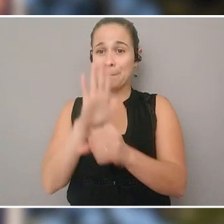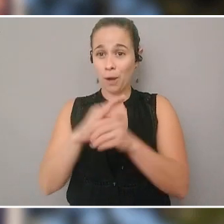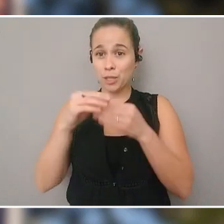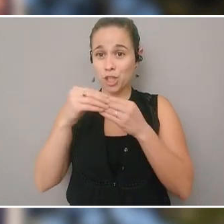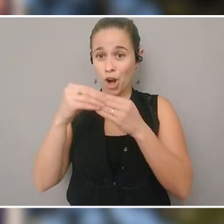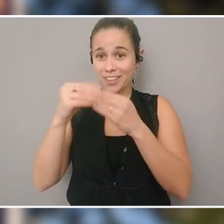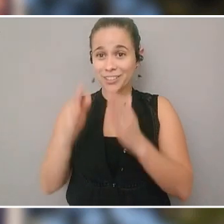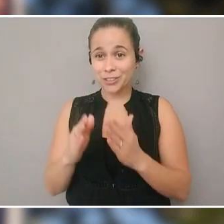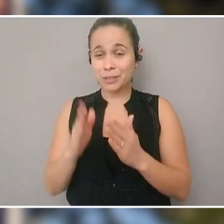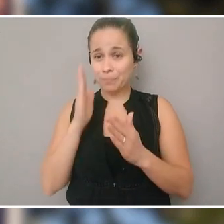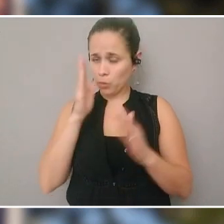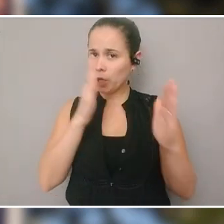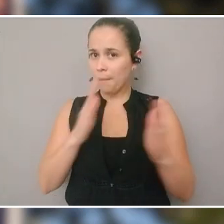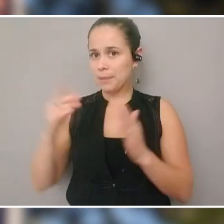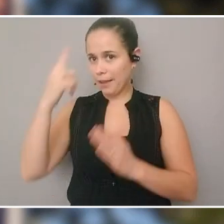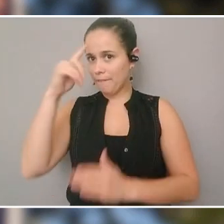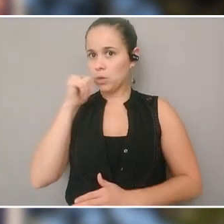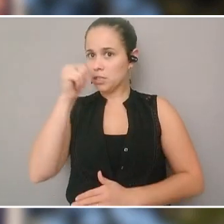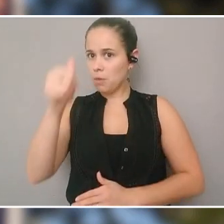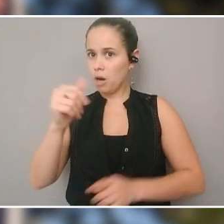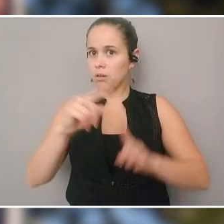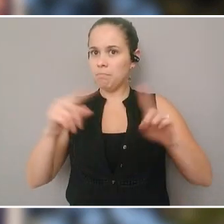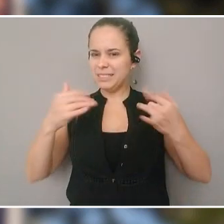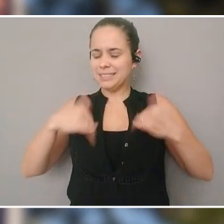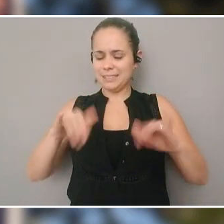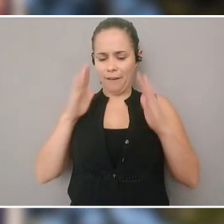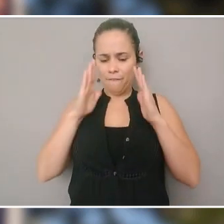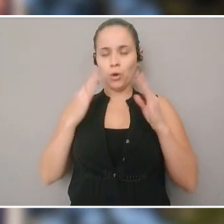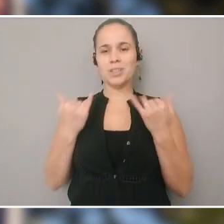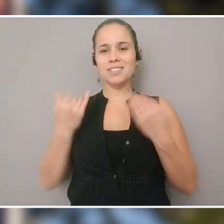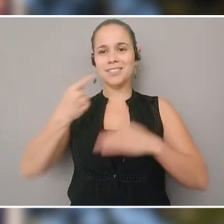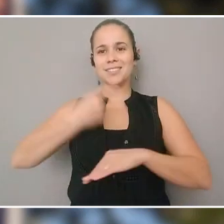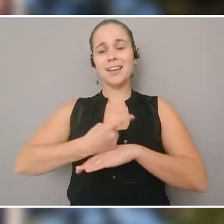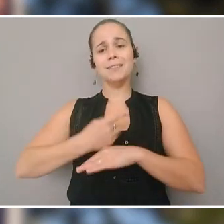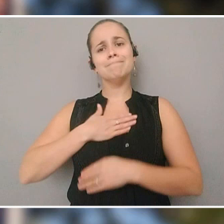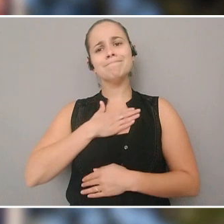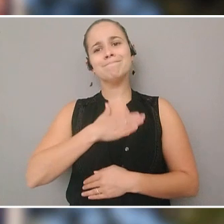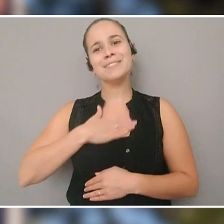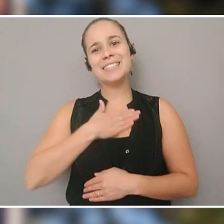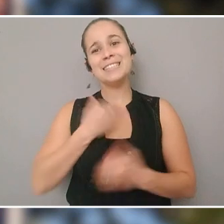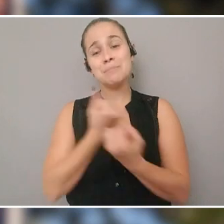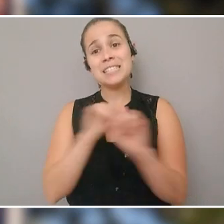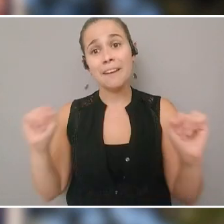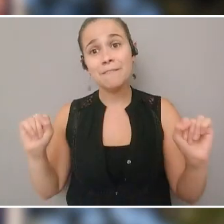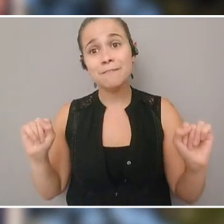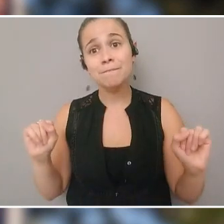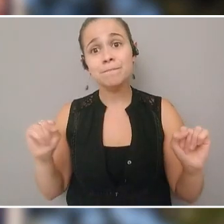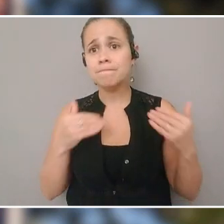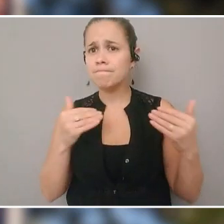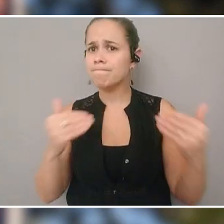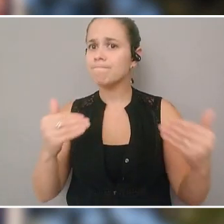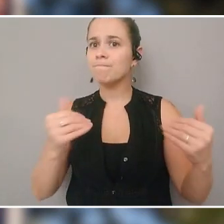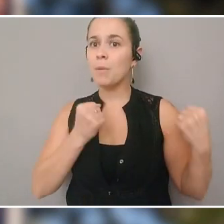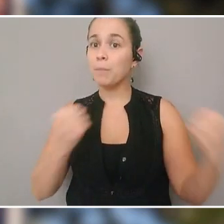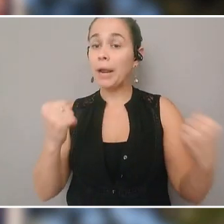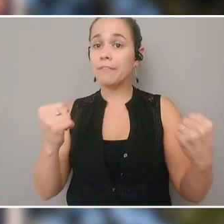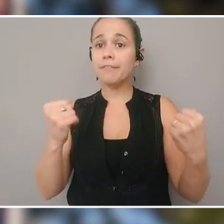mañana sin dejar de centrarse en el día de hoy.